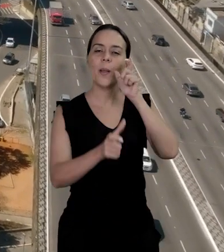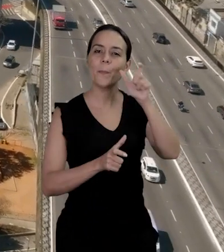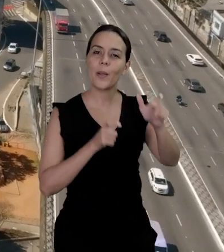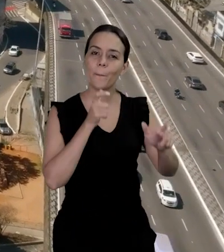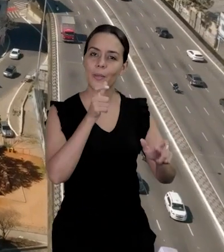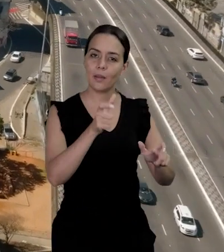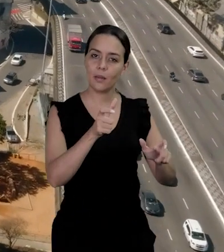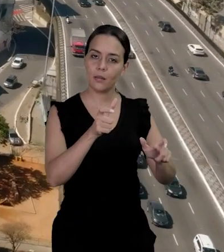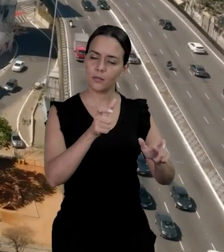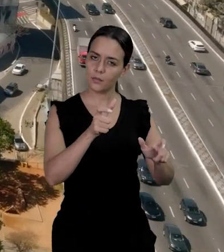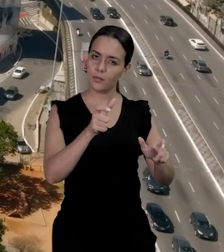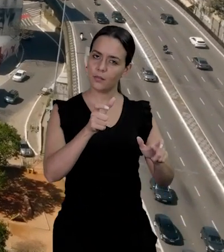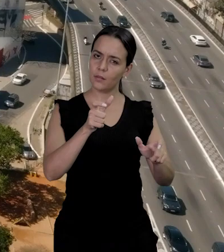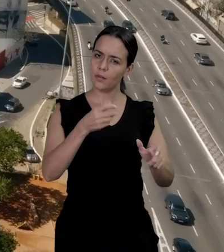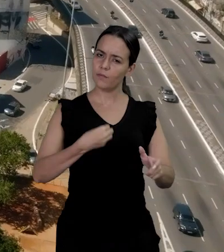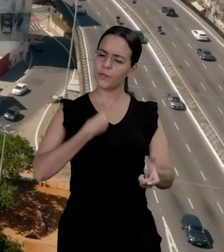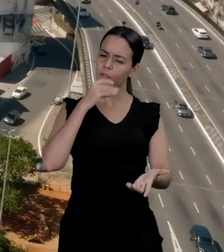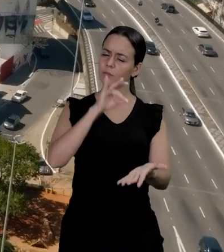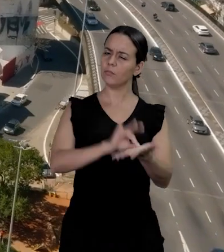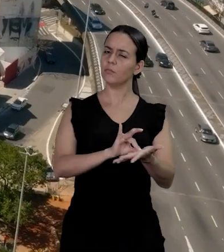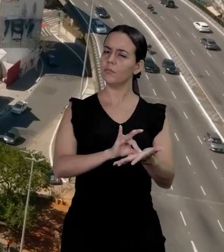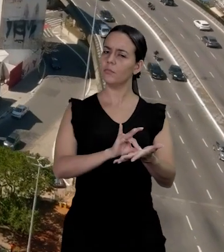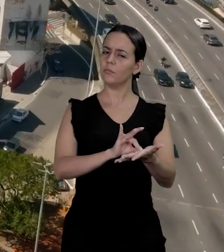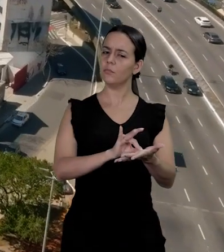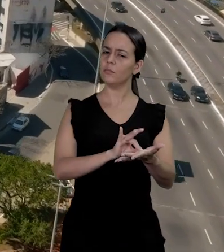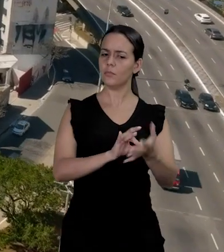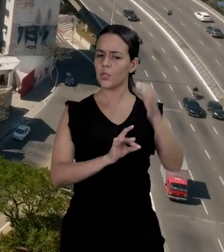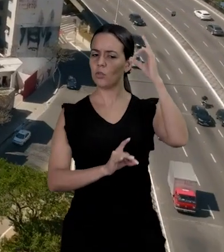A realidade, vista ao mesmo tempo, pelo direito e pelo avesso.